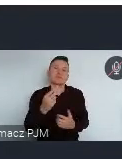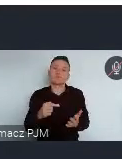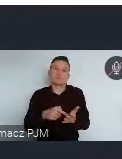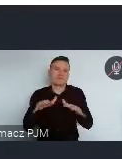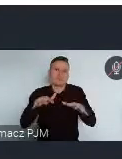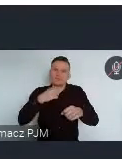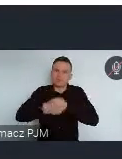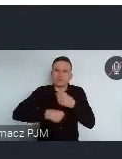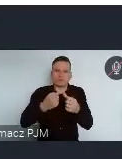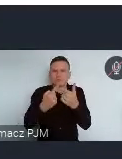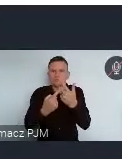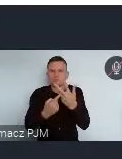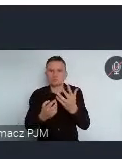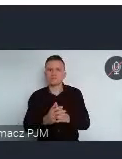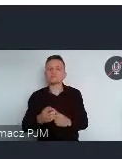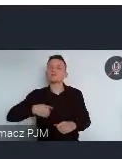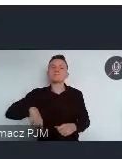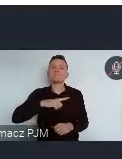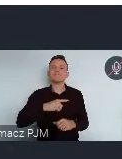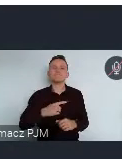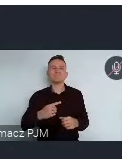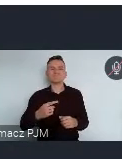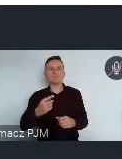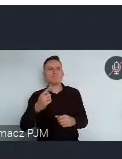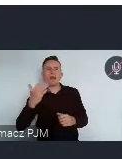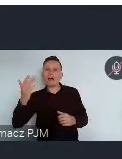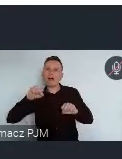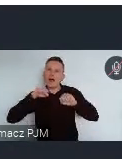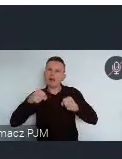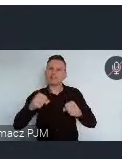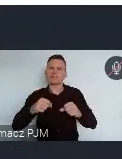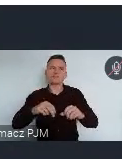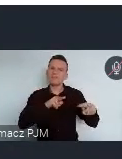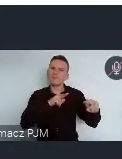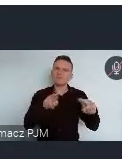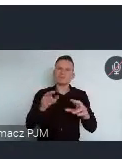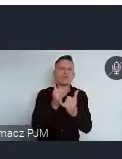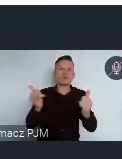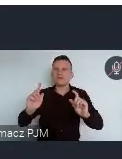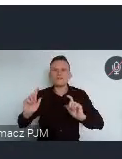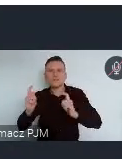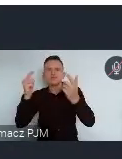poprzez ich aktywny udział w różnych eventach, spotkaniach,